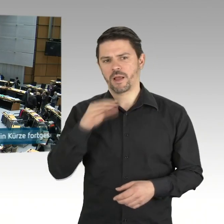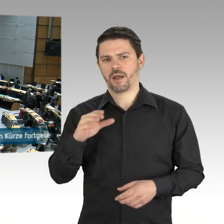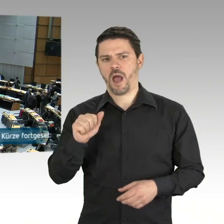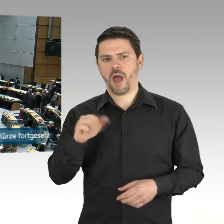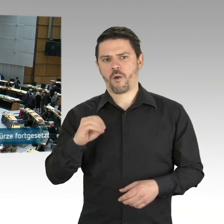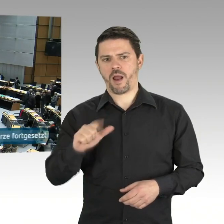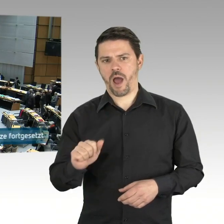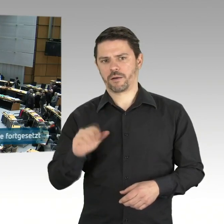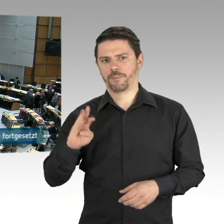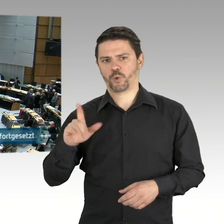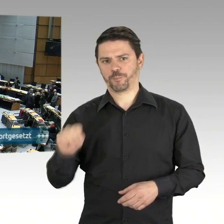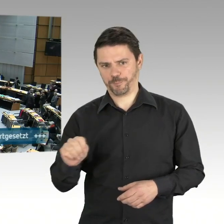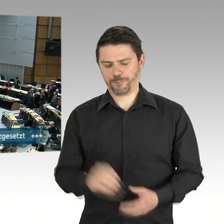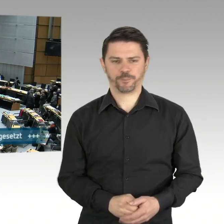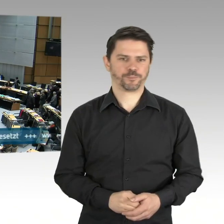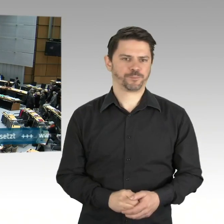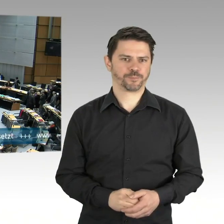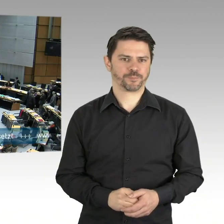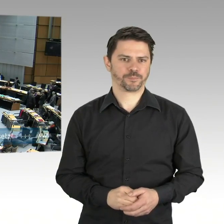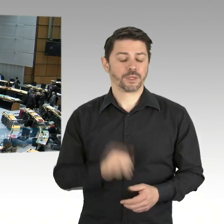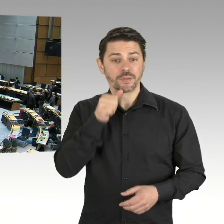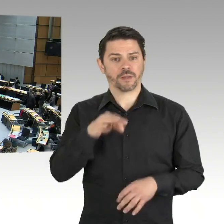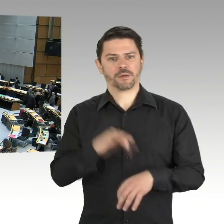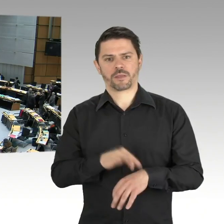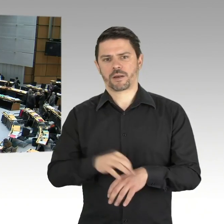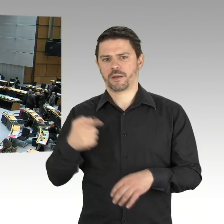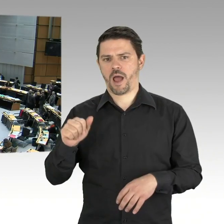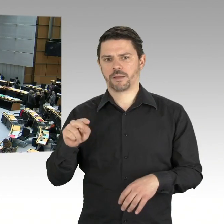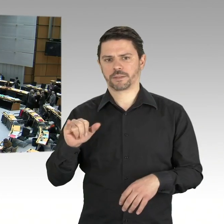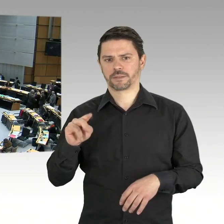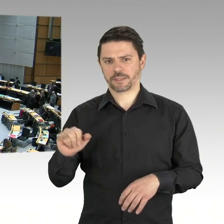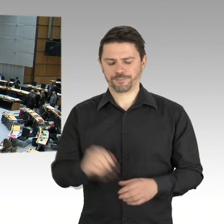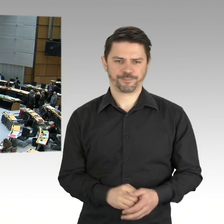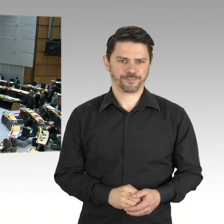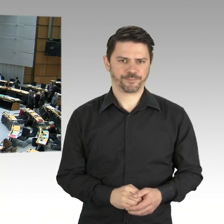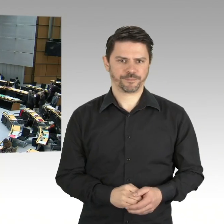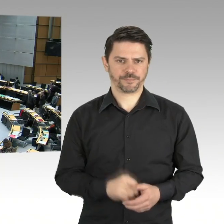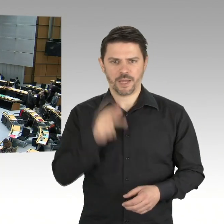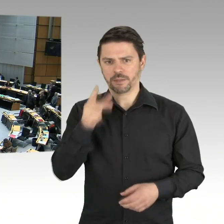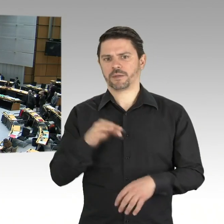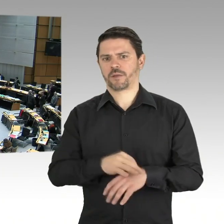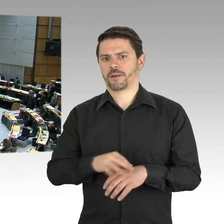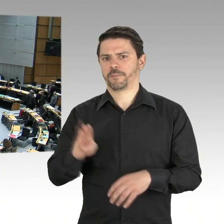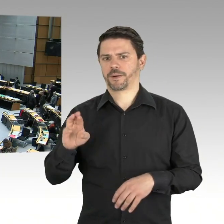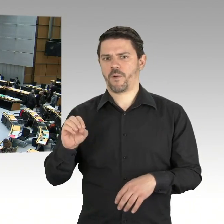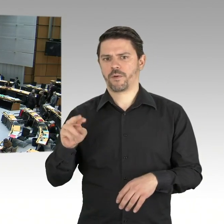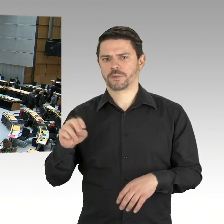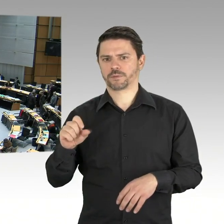Herr Harald Laatsch. Herr Joschka Langenbrinck. Frau Dr. Maja Lasic. Herr Stephan Lenz.